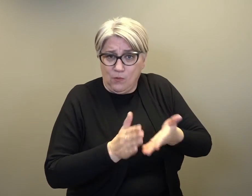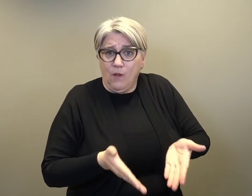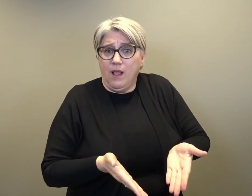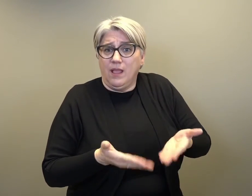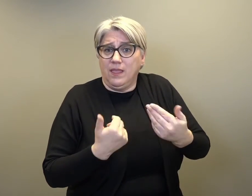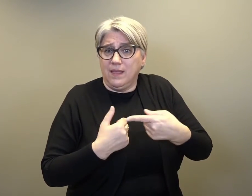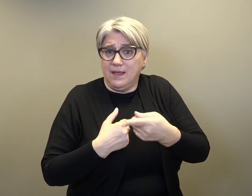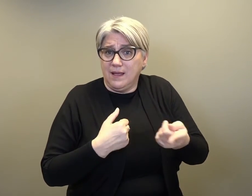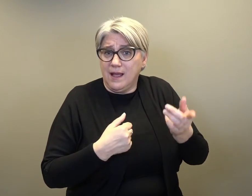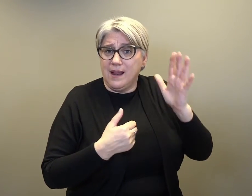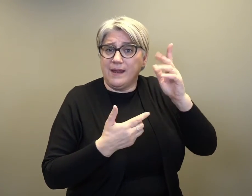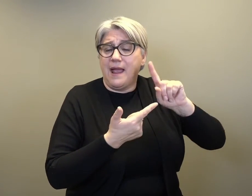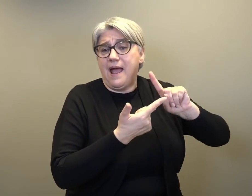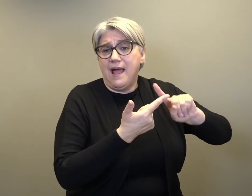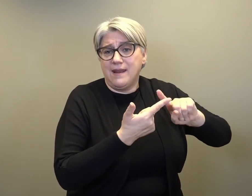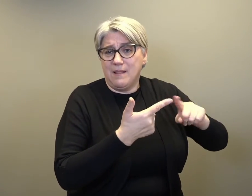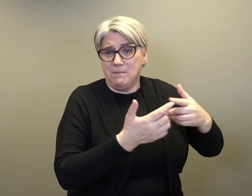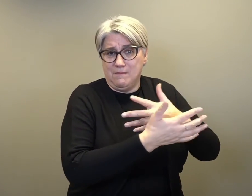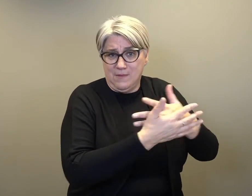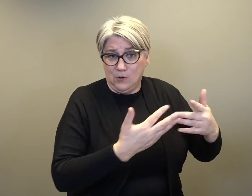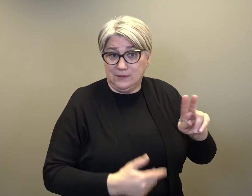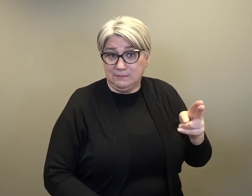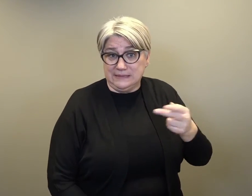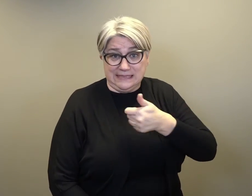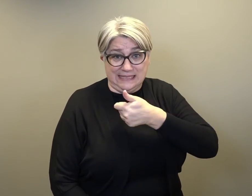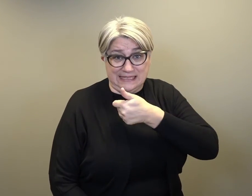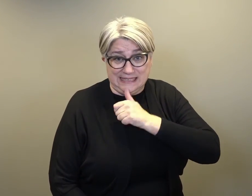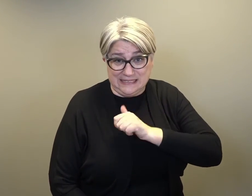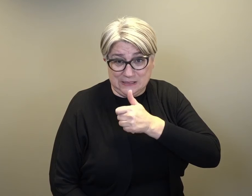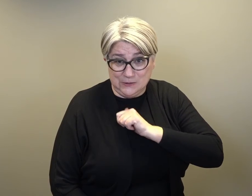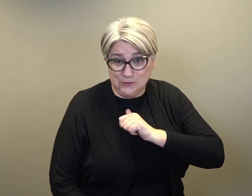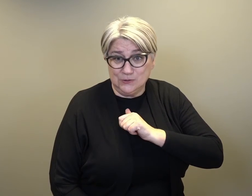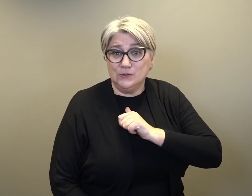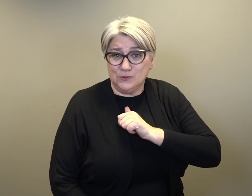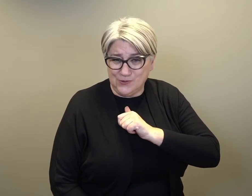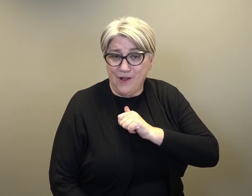Því á sterkum grunni læra þau önnur mál, til dæmis íslensku.